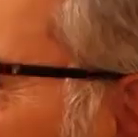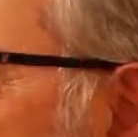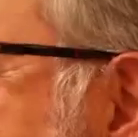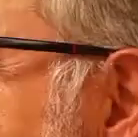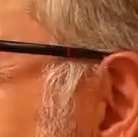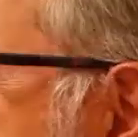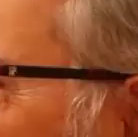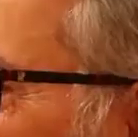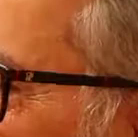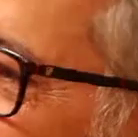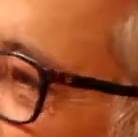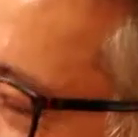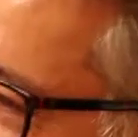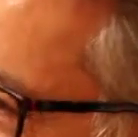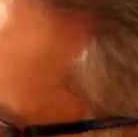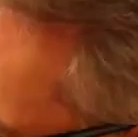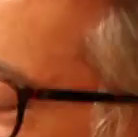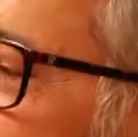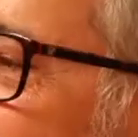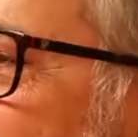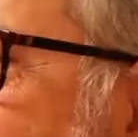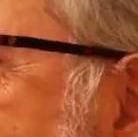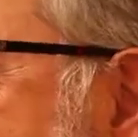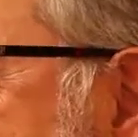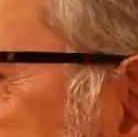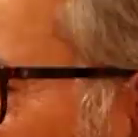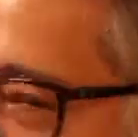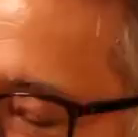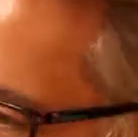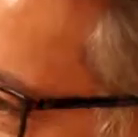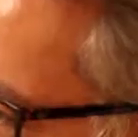gerente de Emarsa, se vio en la vergüenza pública de ser la persona